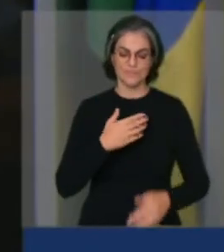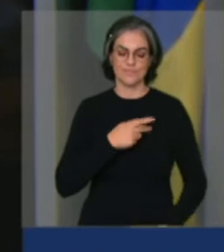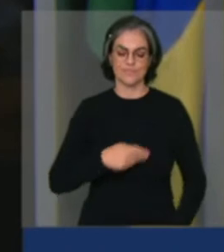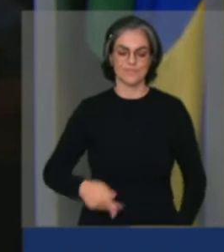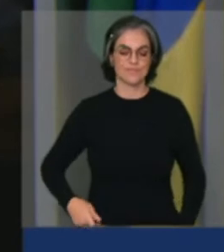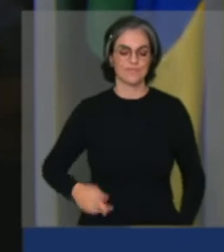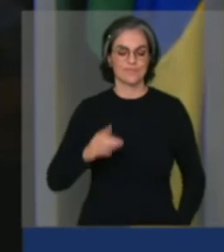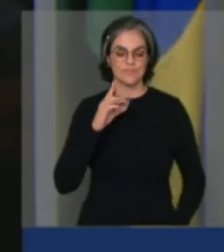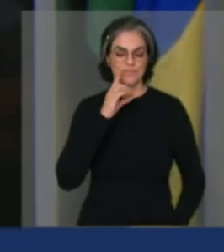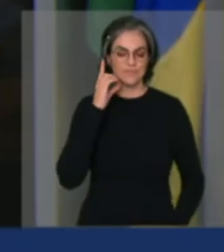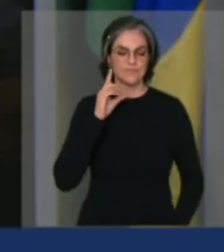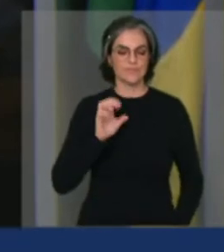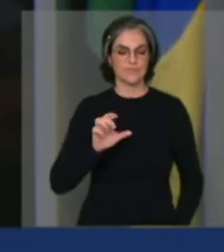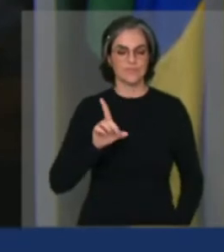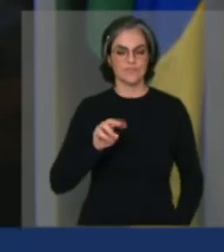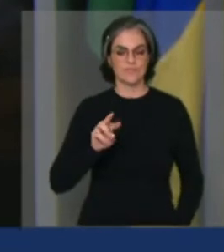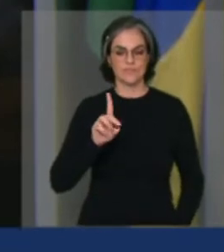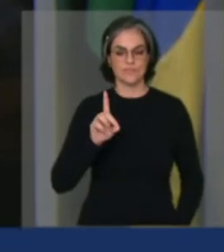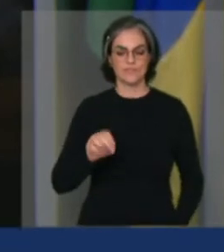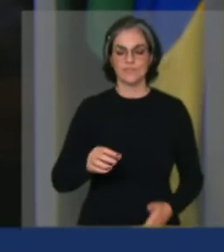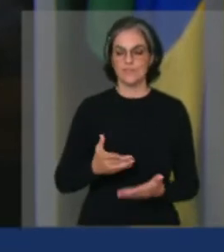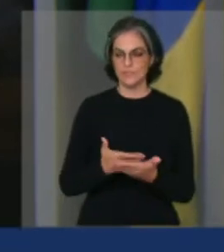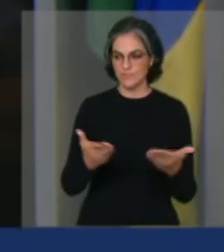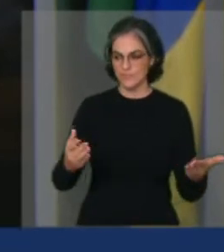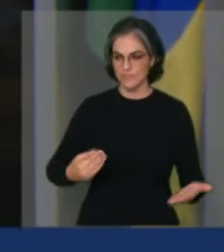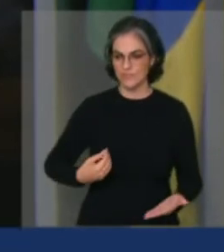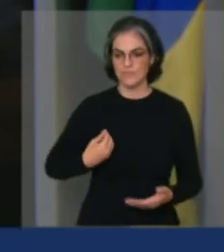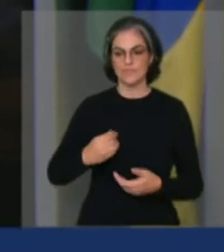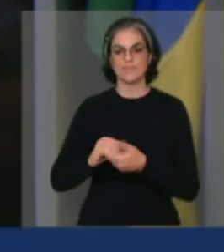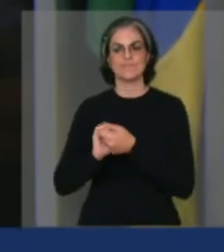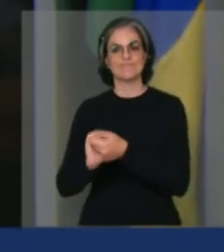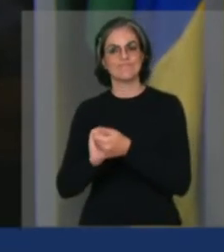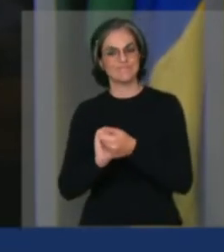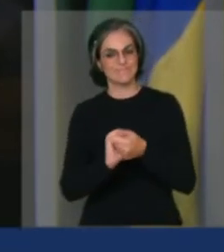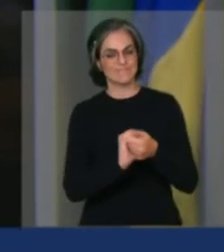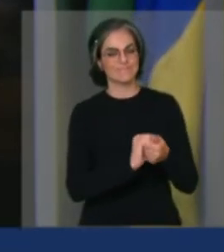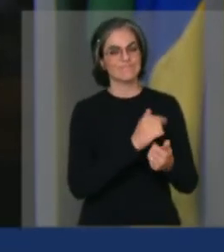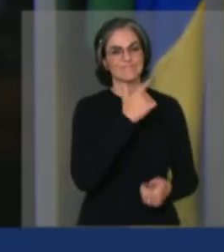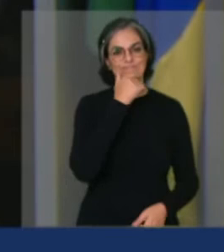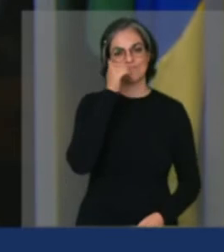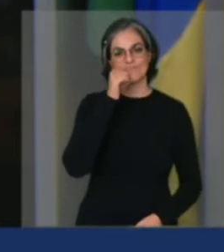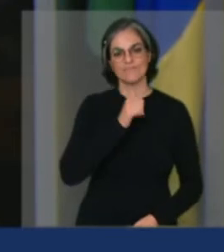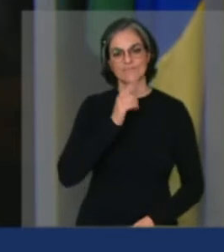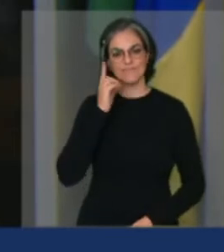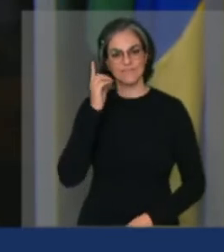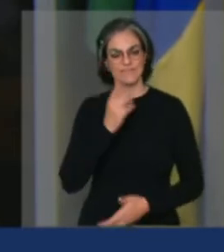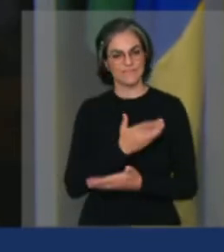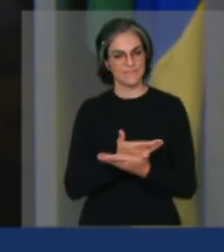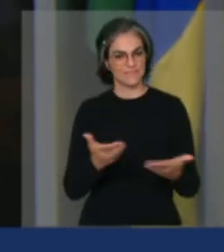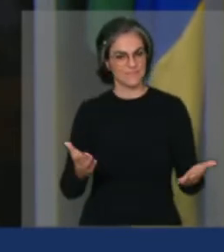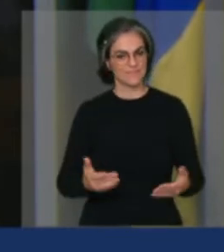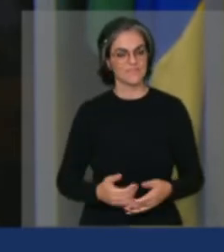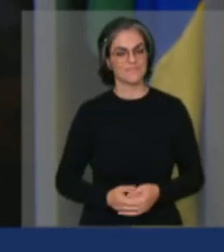PALAVRA, -- [DEPUTADO]: OBRIGADO P, DEPUTADO BISMARCK, E SENHORES E SENHORAS DEPUTADOS, SENHORAS DEPUTADAS QUE UTILIZAM A MESA DA CÂMARA NA